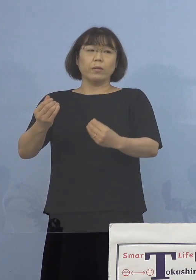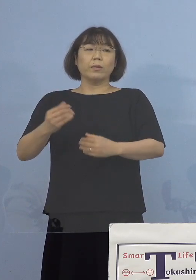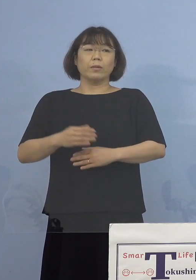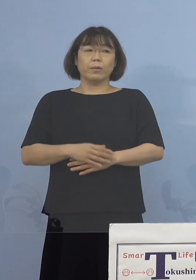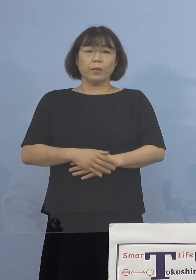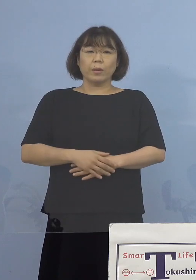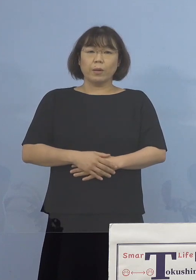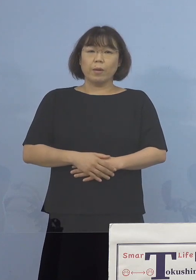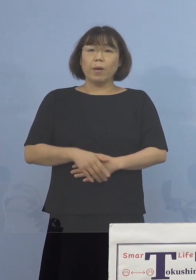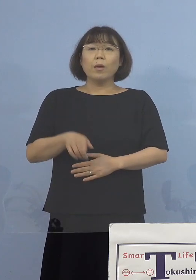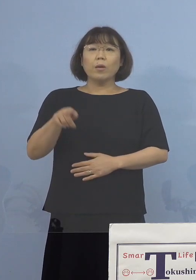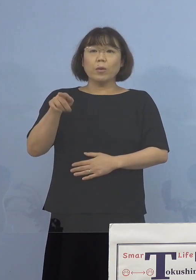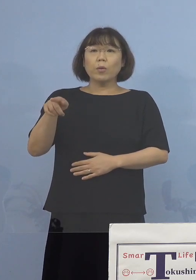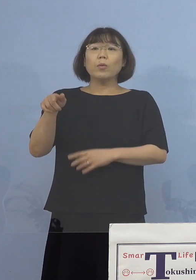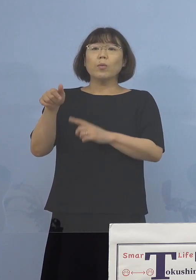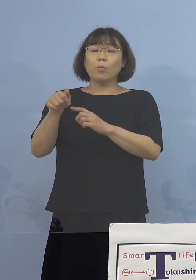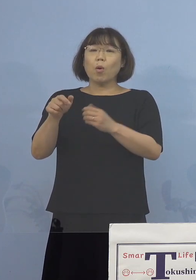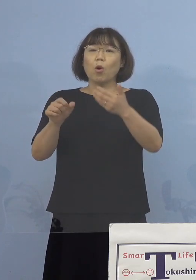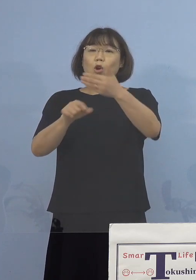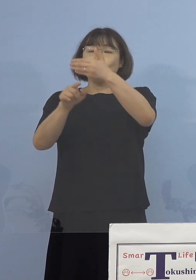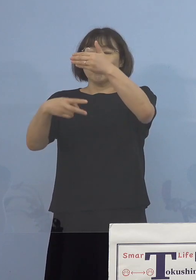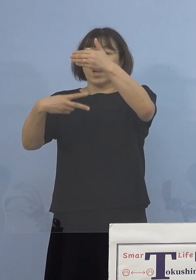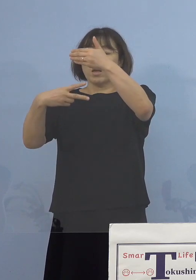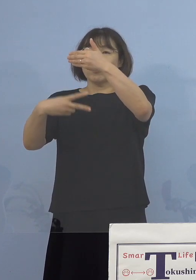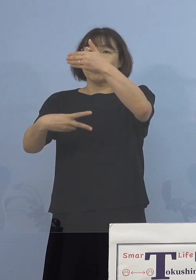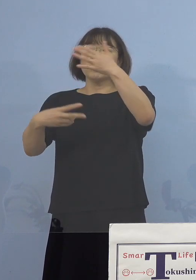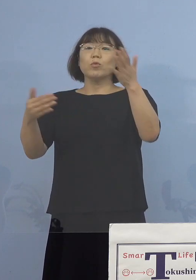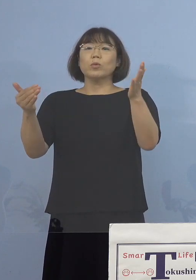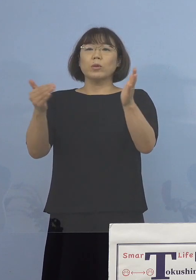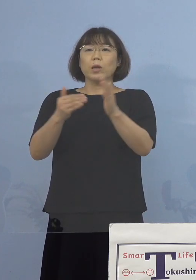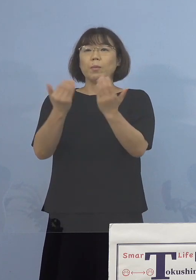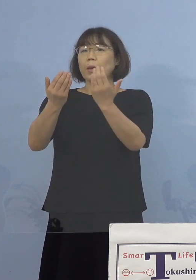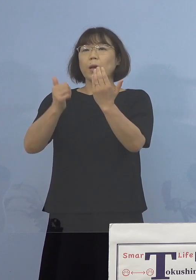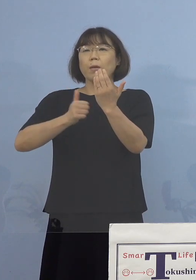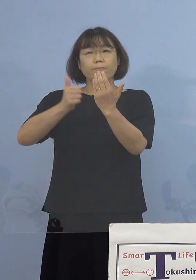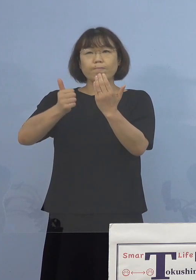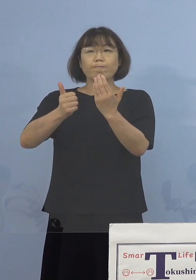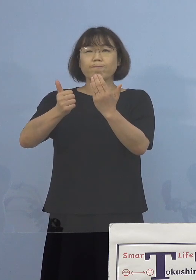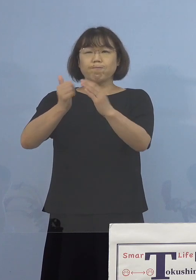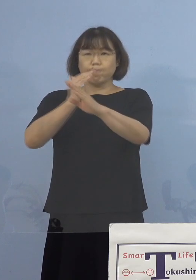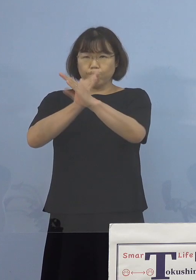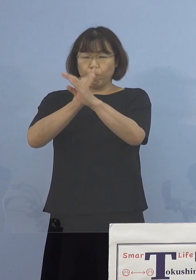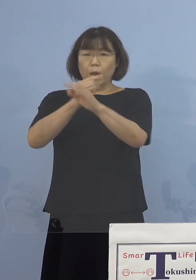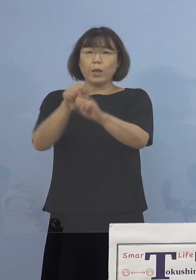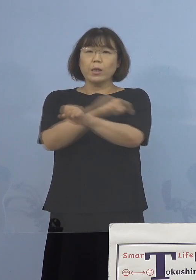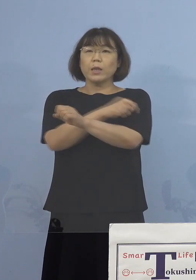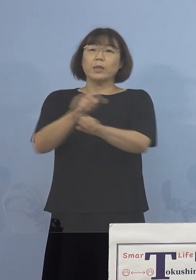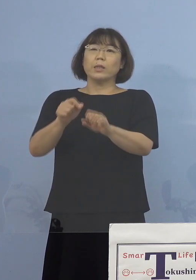こちらの学校につきましては ９月５日まで立入禁止、臨時休業措置がとられていて